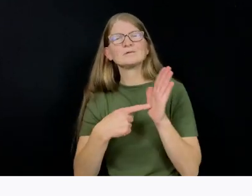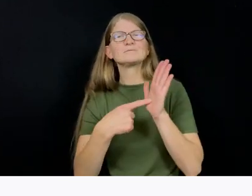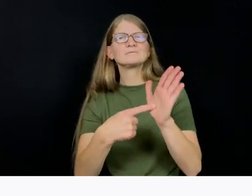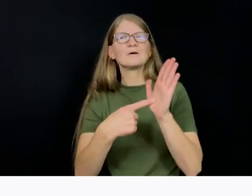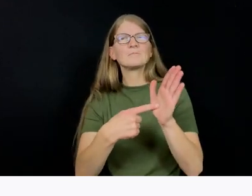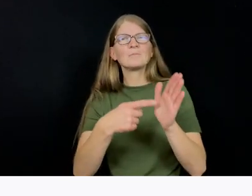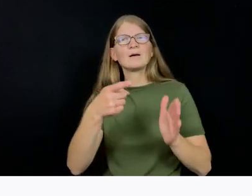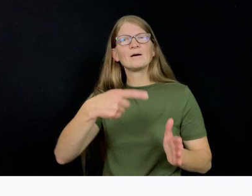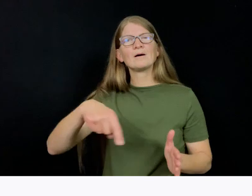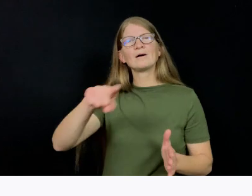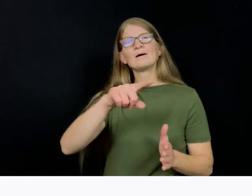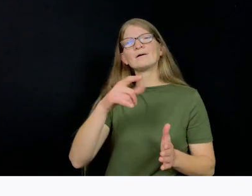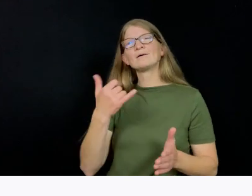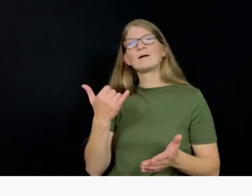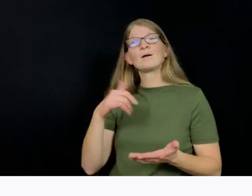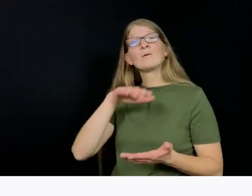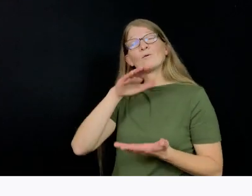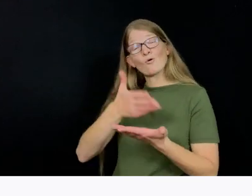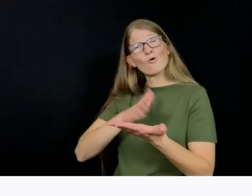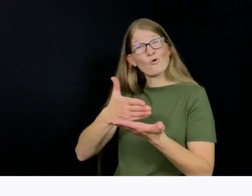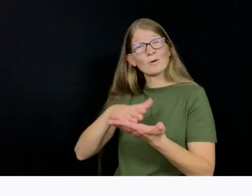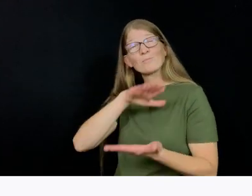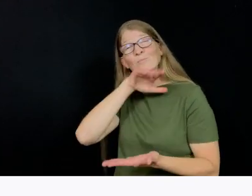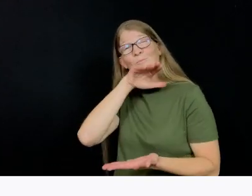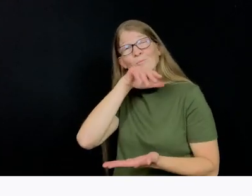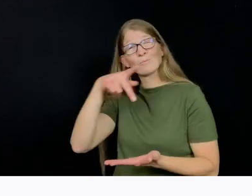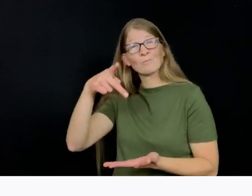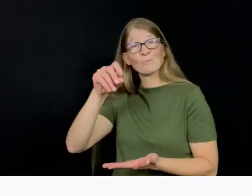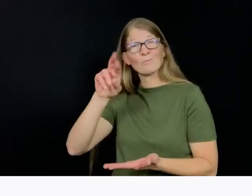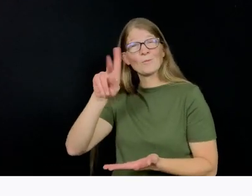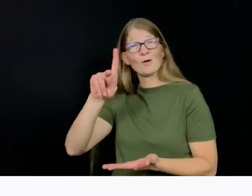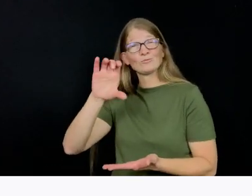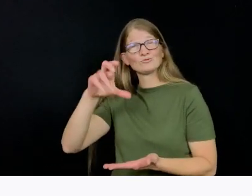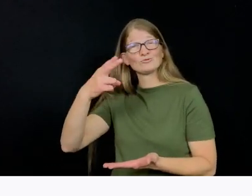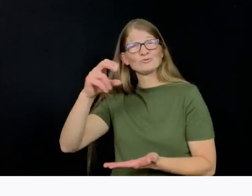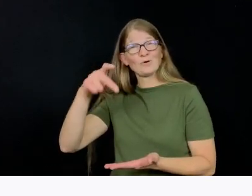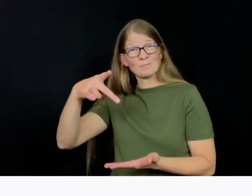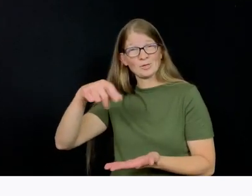يمكنكم الانتقال مباشرة إلى جزء الفيديو الذي يوضح كيفية تكثيف الصلصة في النهاية